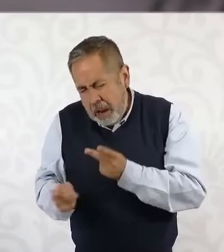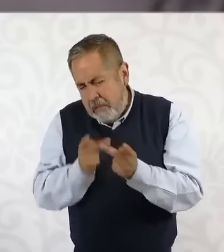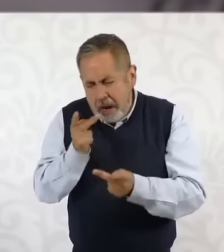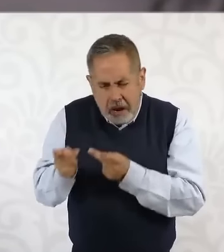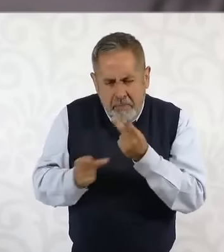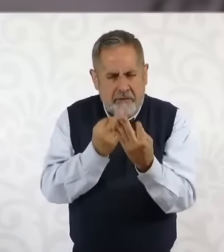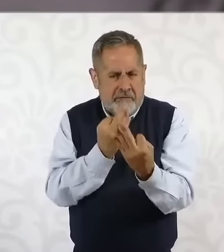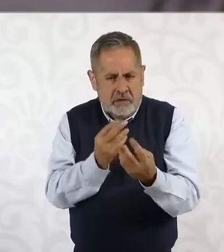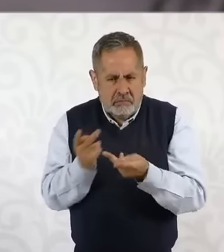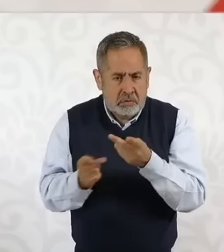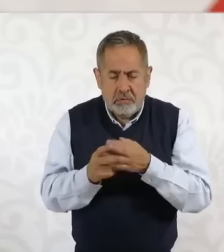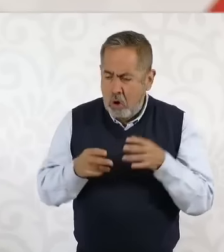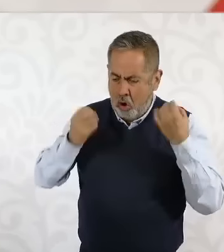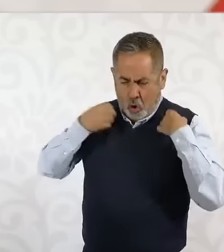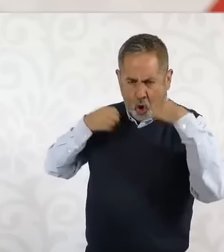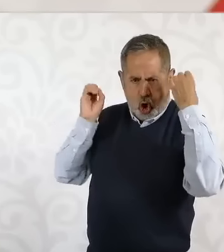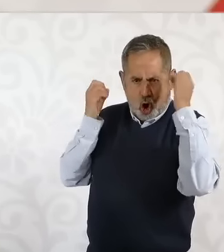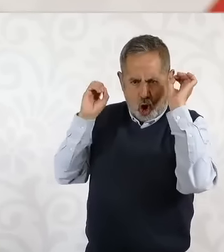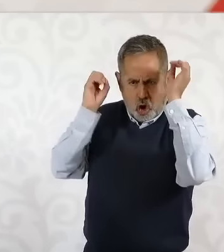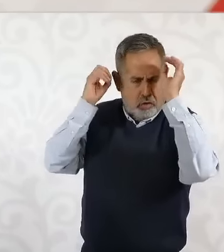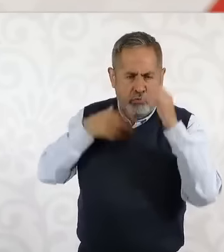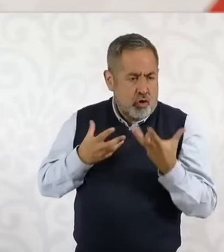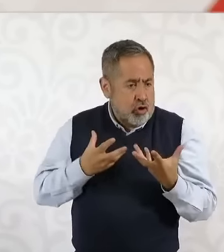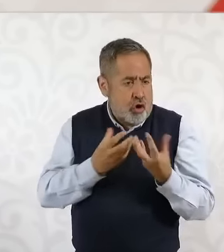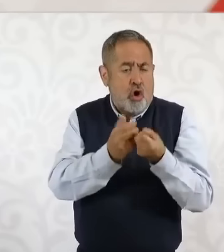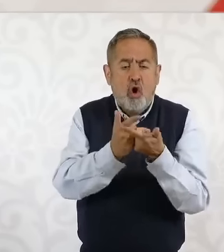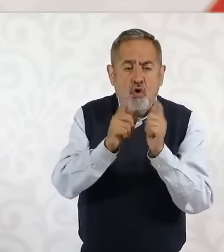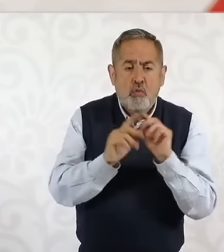persona dijo no pertenecer a ningún grupo delictivo de acuerdo con lo que dice la